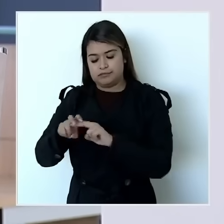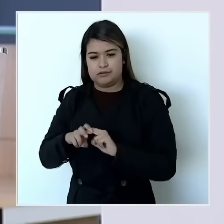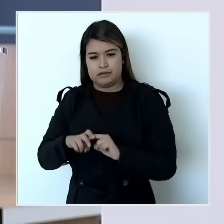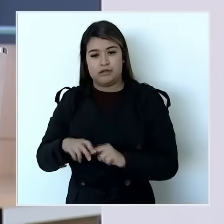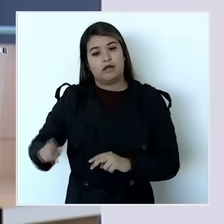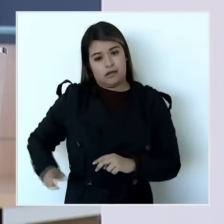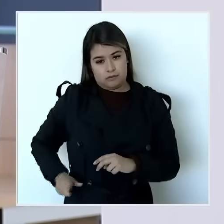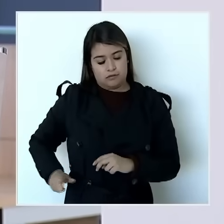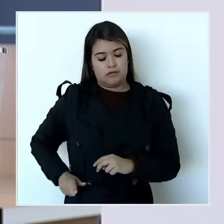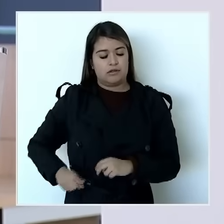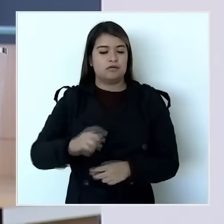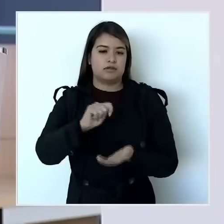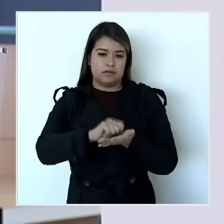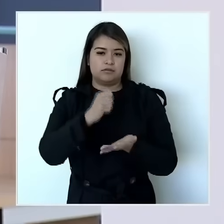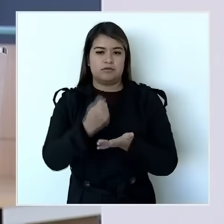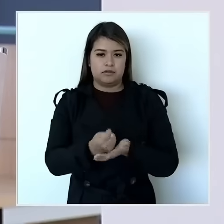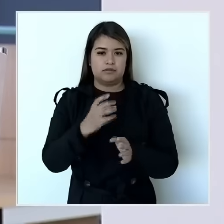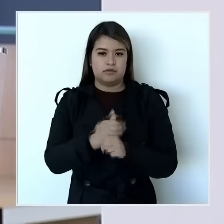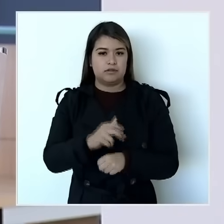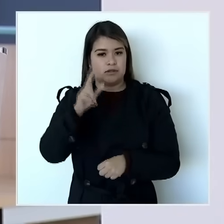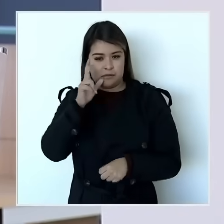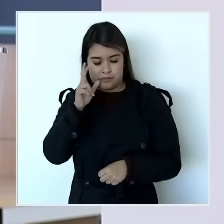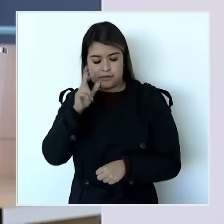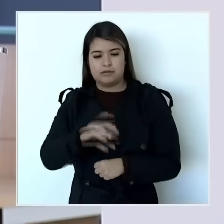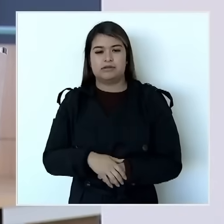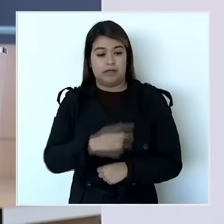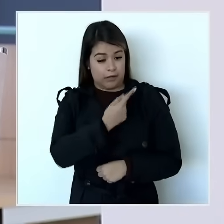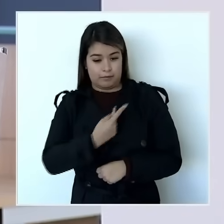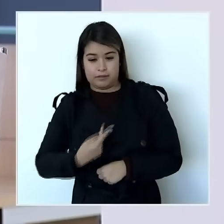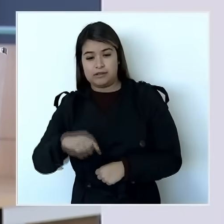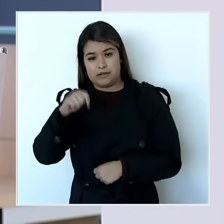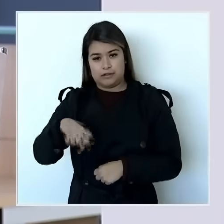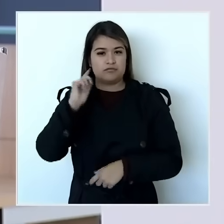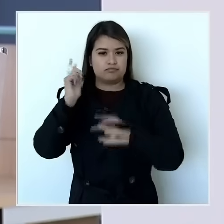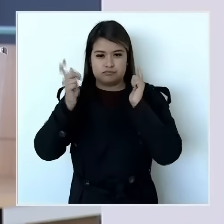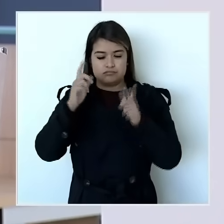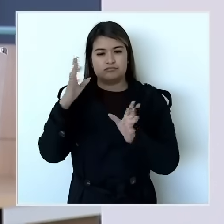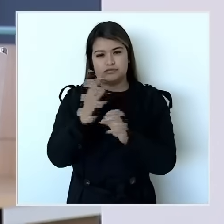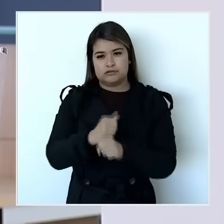Américo Villarreal. Presidenta municipal de Nuevo Laredo, Carmen Lilia Cantú Rosa